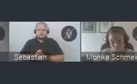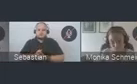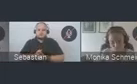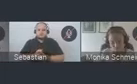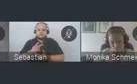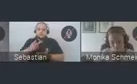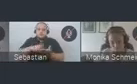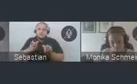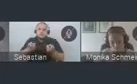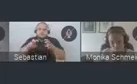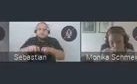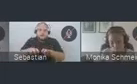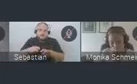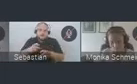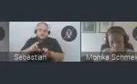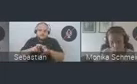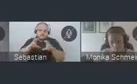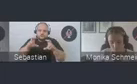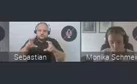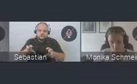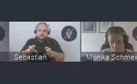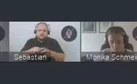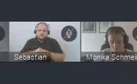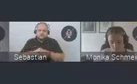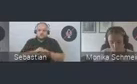które powstały w czasie projektu, i stąd pomysł,